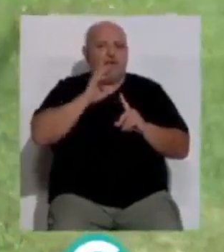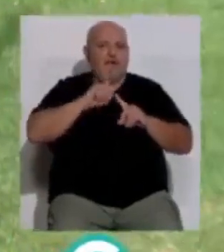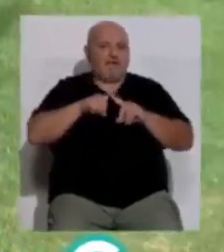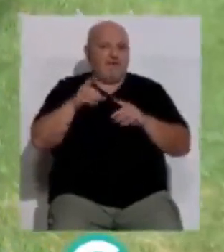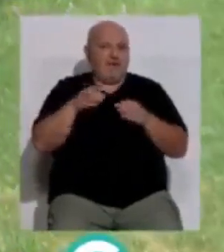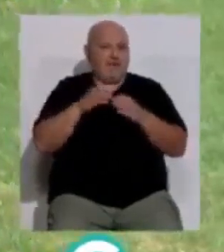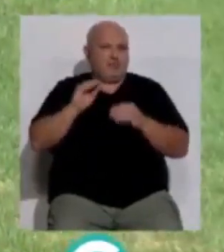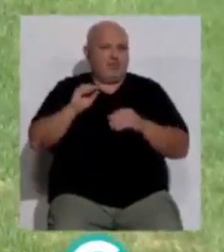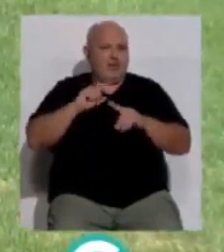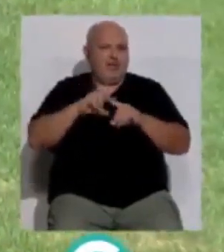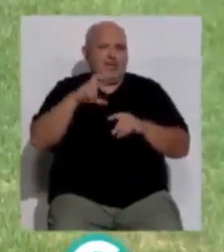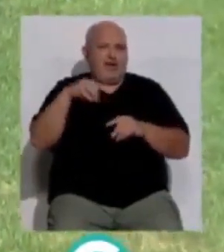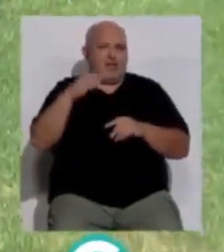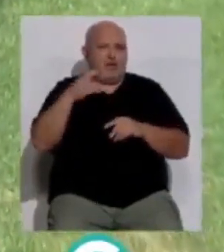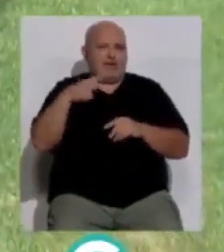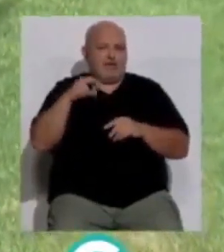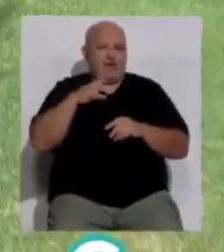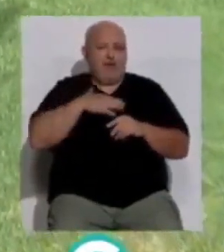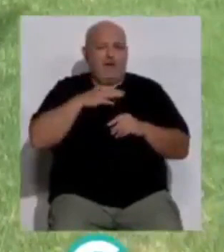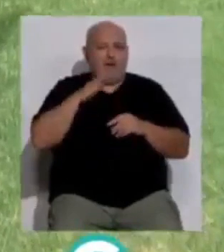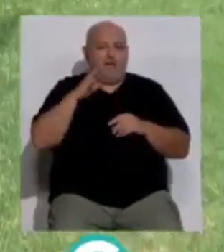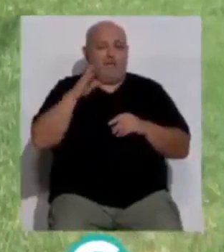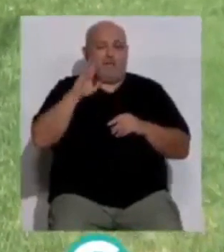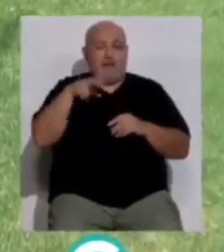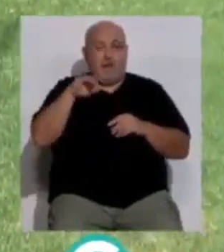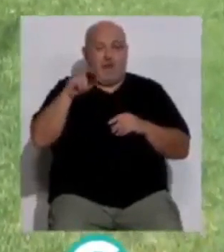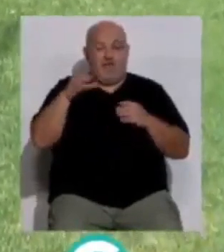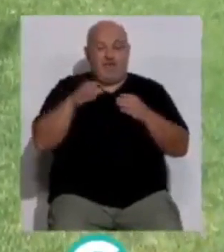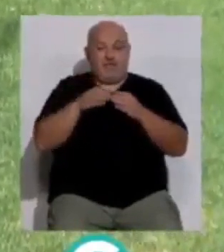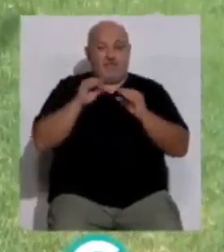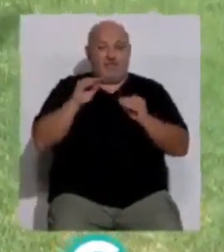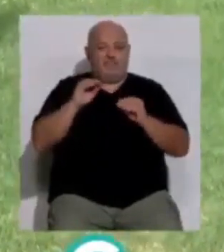Porteño según apuntan desde Paraguay el periodista Jorge izquierdo dan por